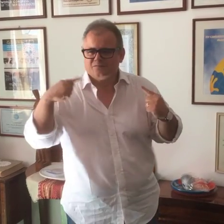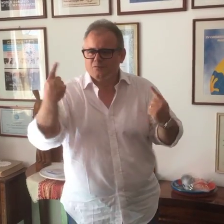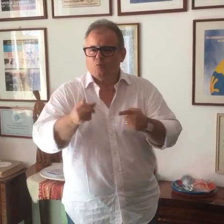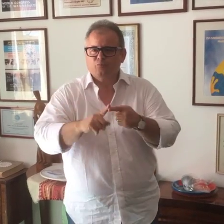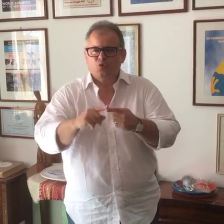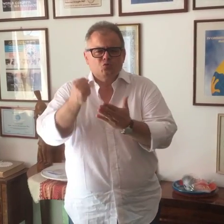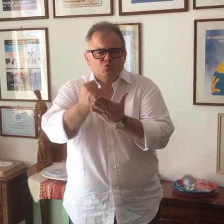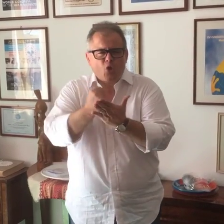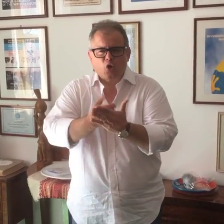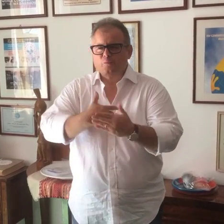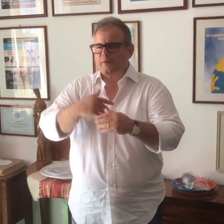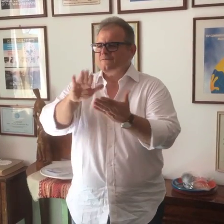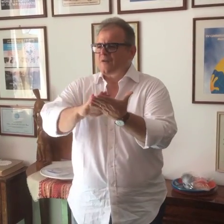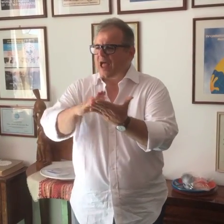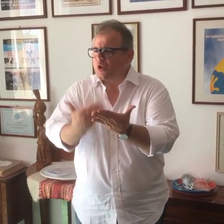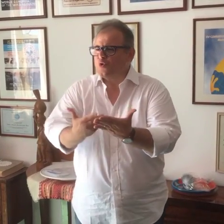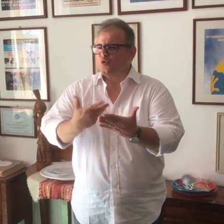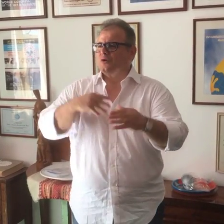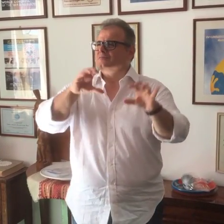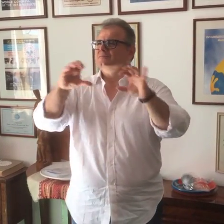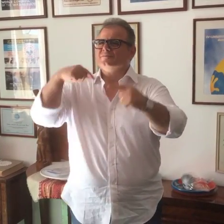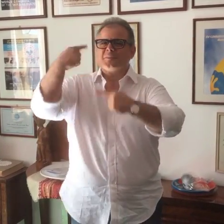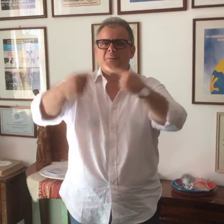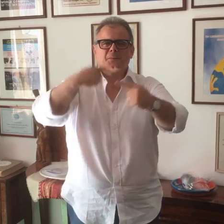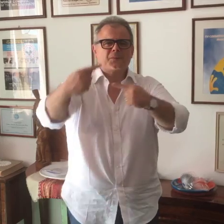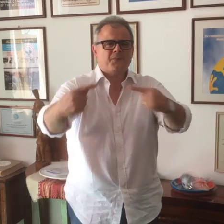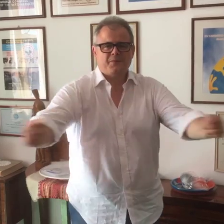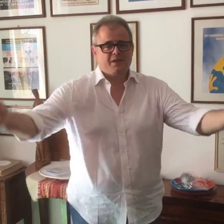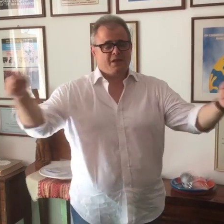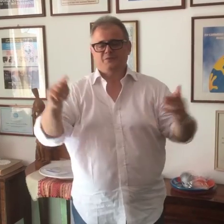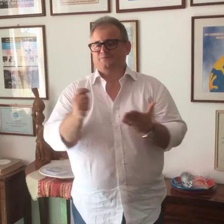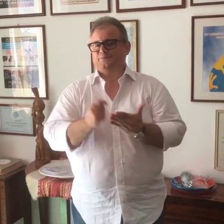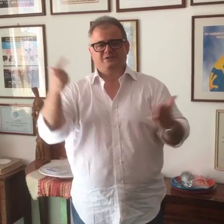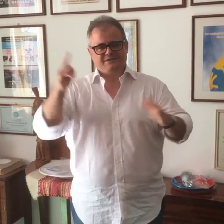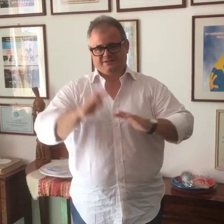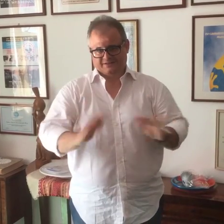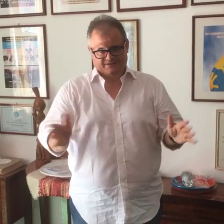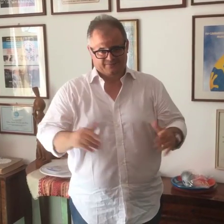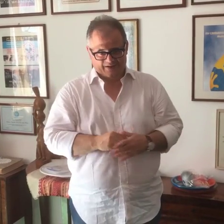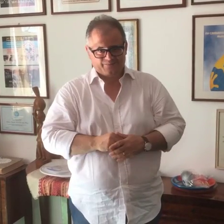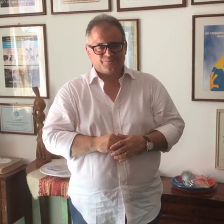i valorosi documenti, i manifesti in successione di tempo, è importantissimo.